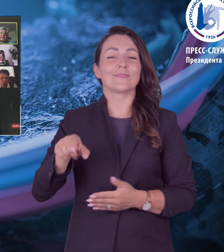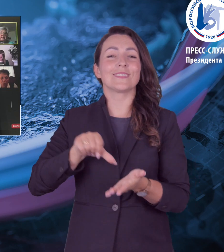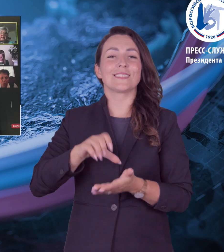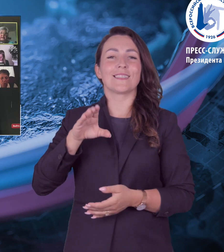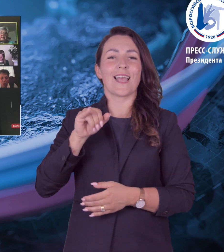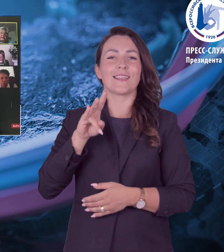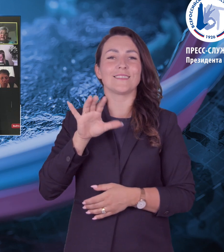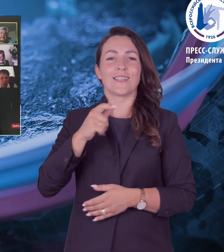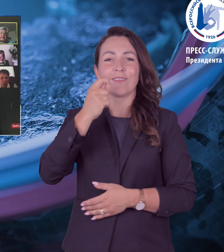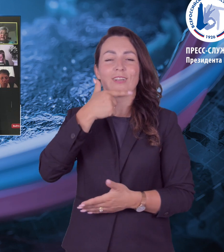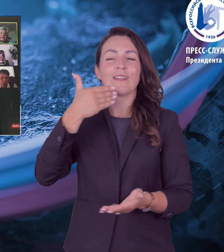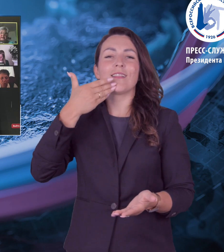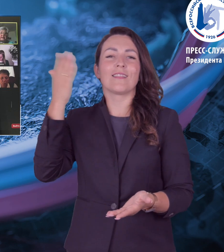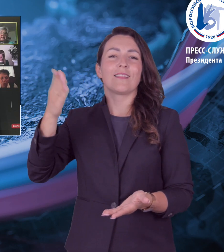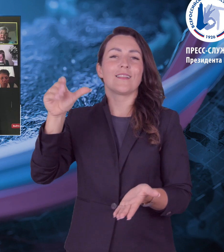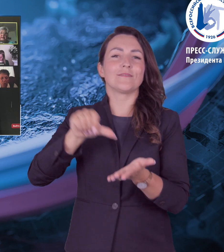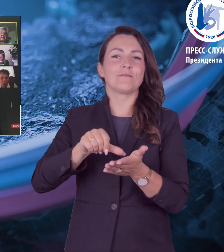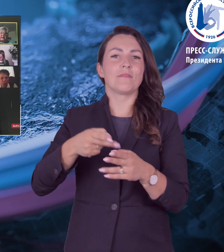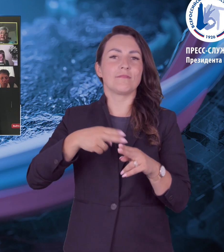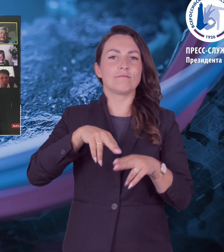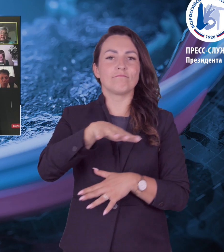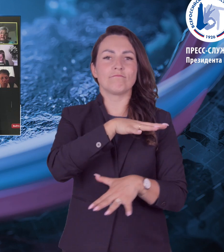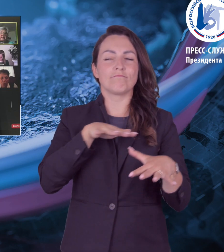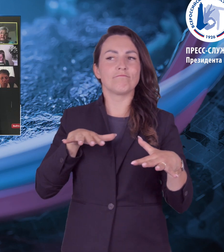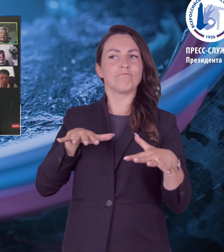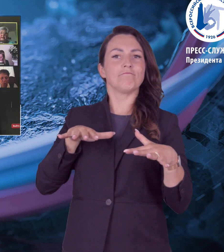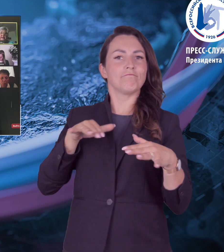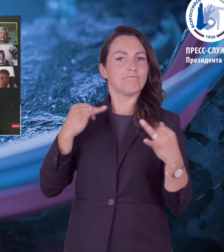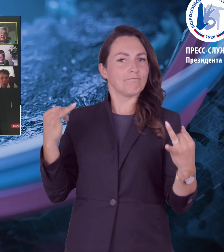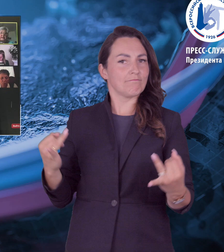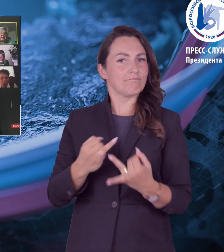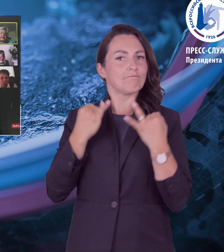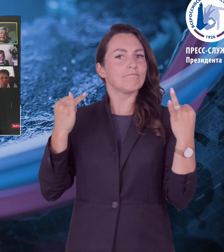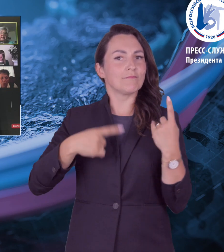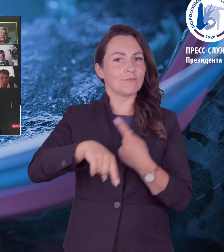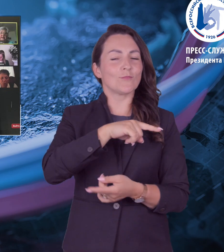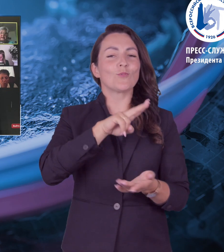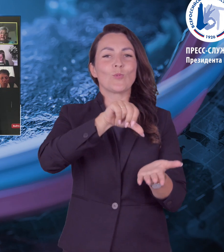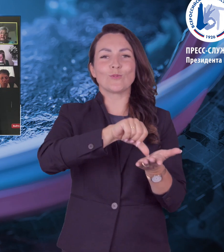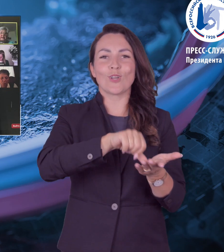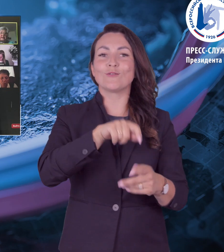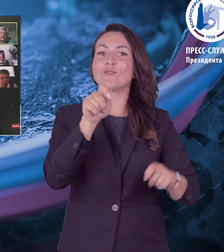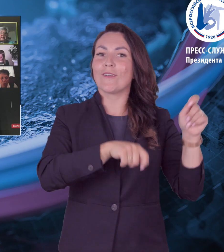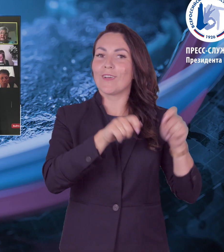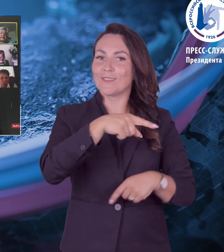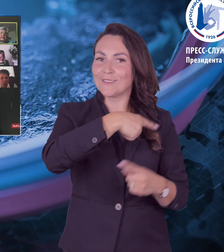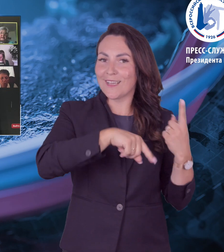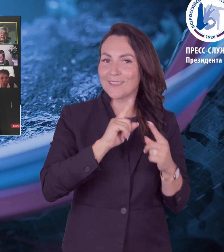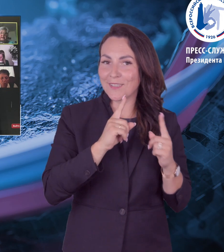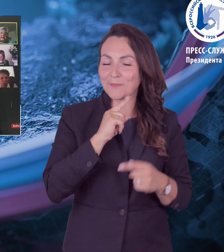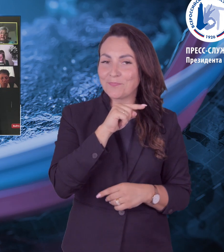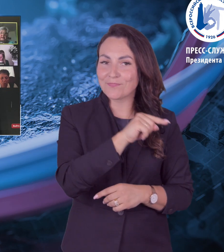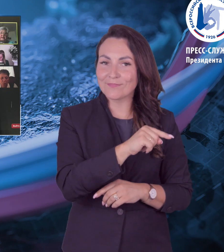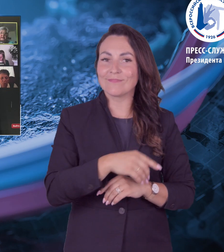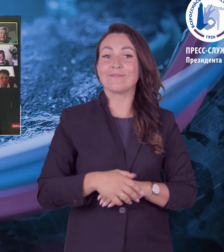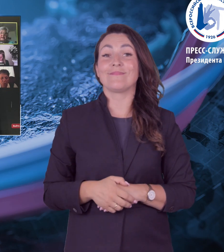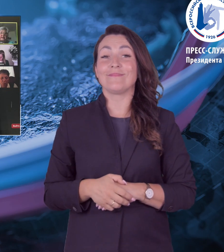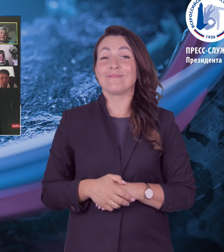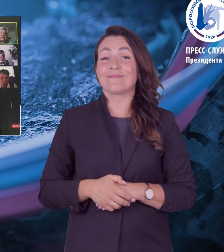Выступление Президента ВОГ вызвало большой интерес у участников совещания.